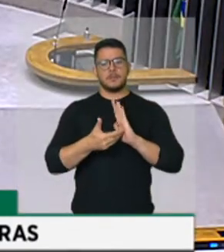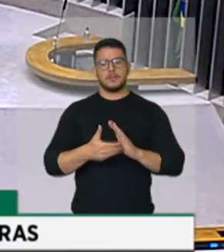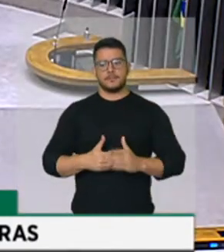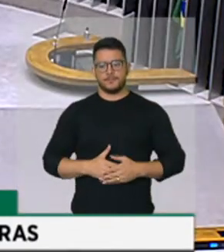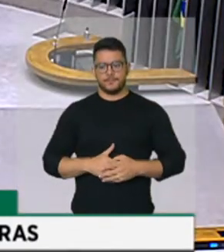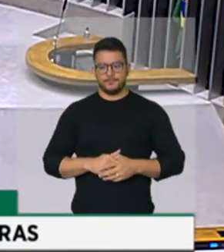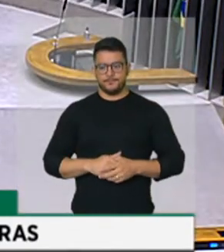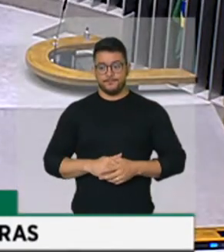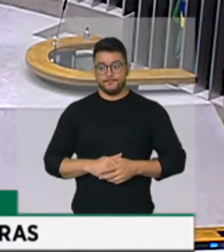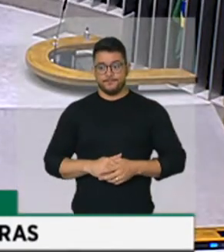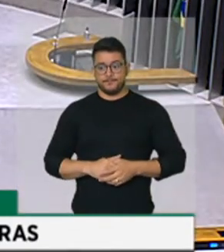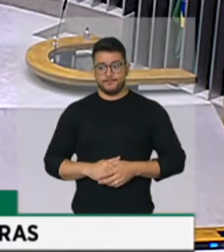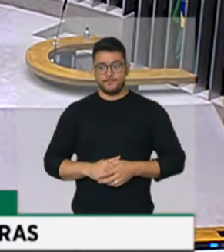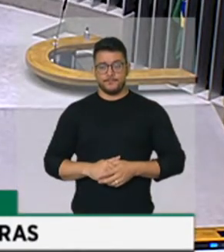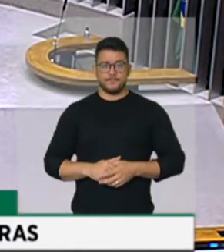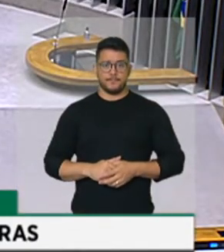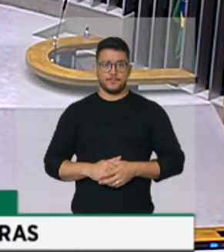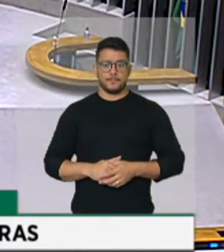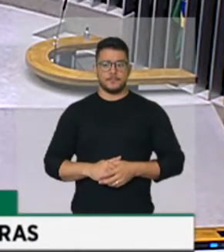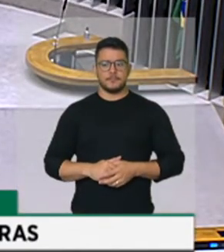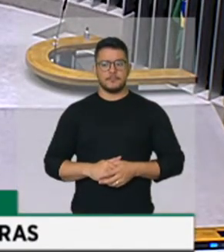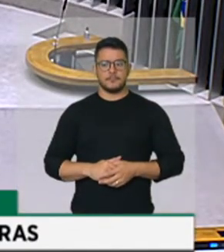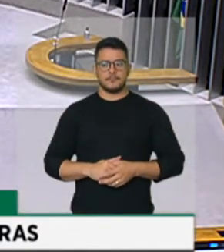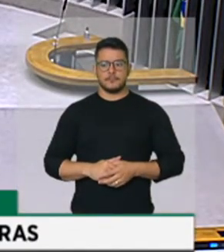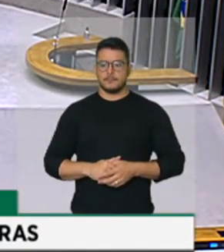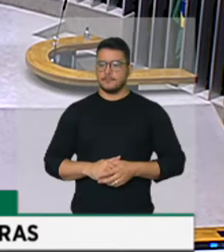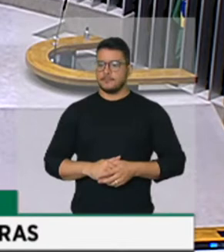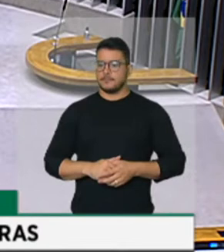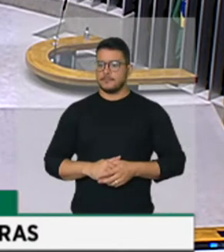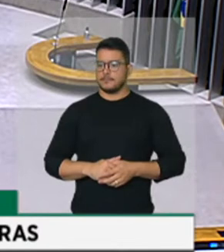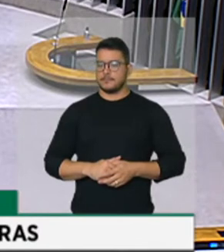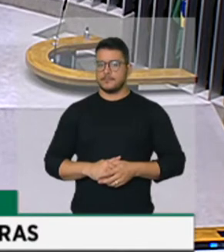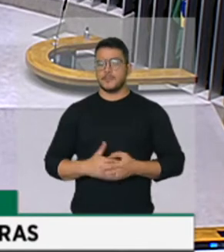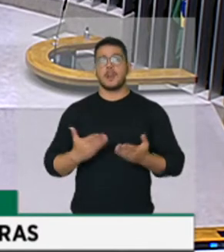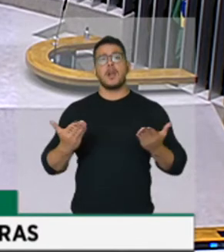BRASIL. ISSO É A PAUTA DO MERCADO, LIQUIDAR O PATRIMÔNIO DO POVO BRASILEIRO